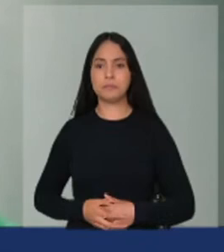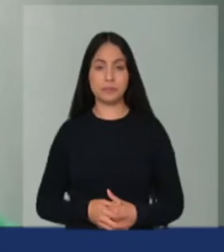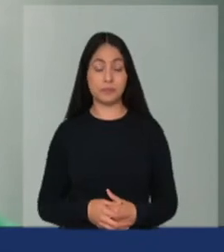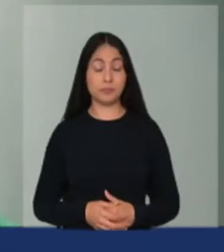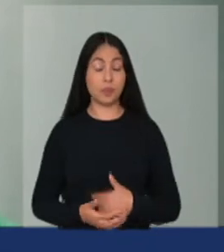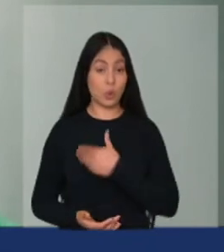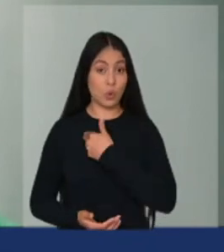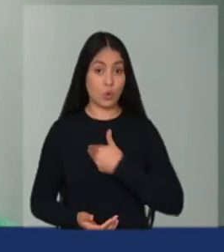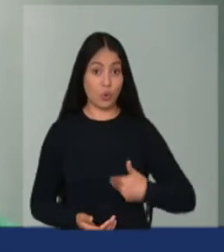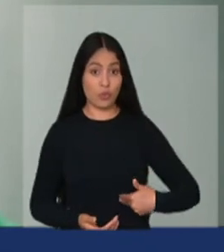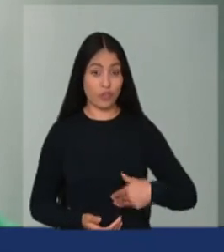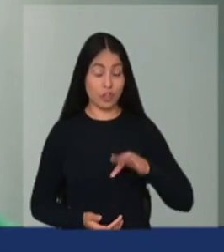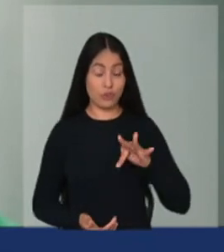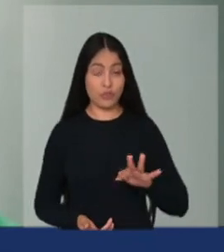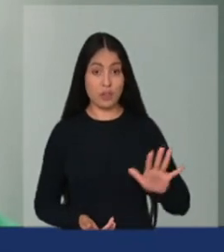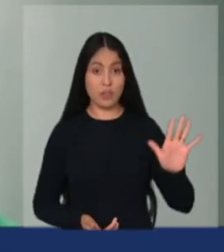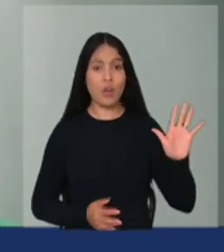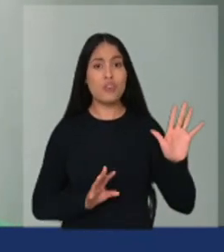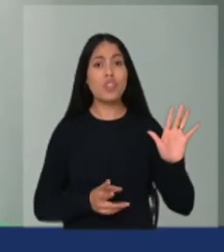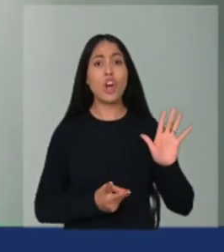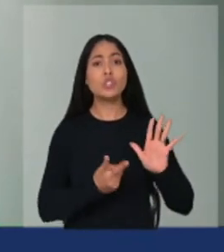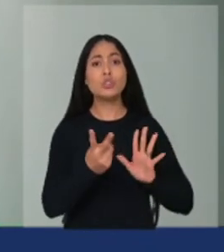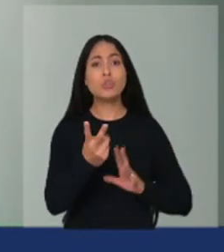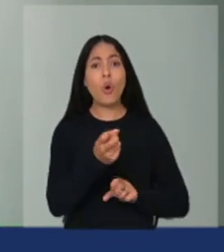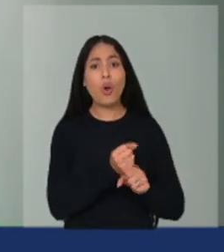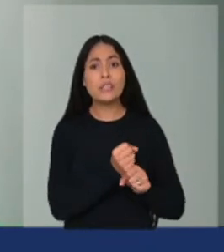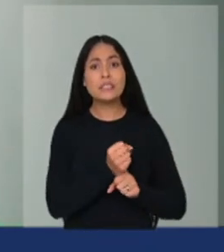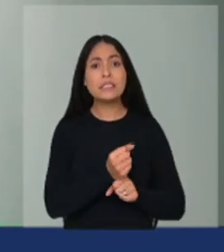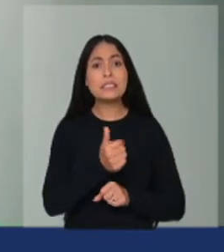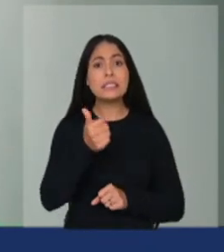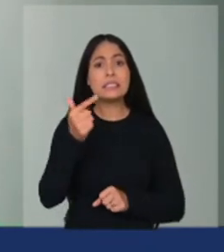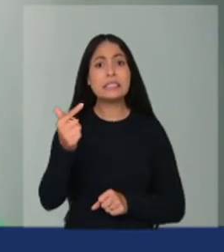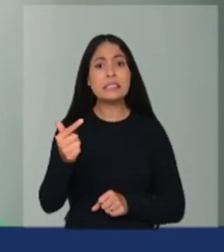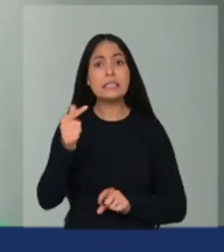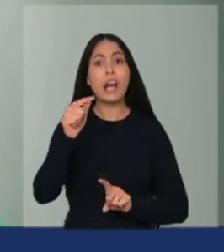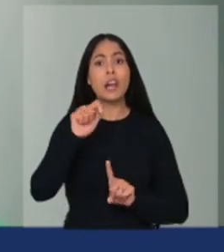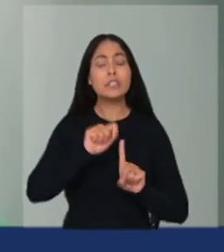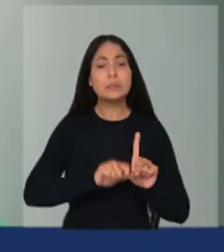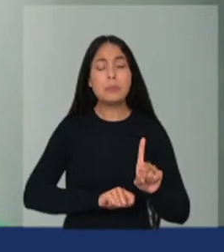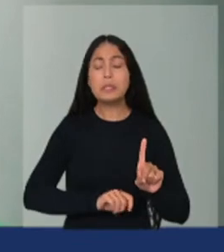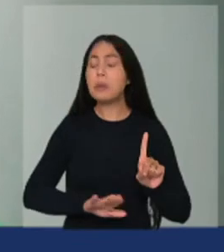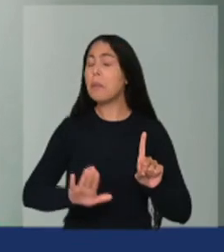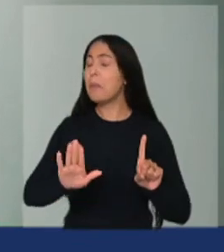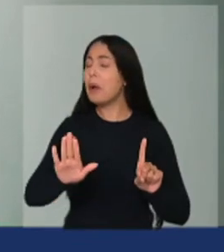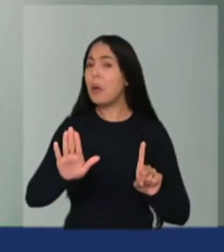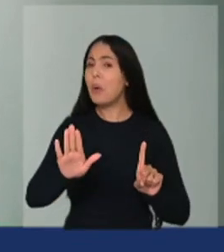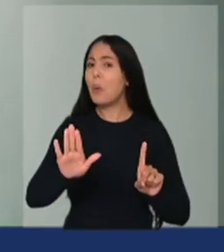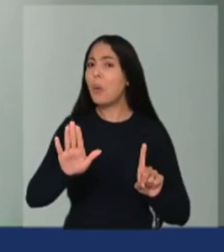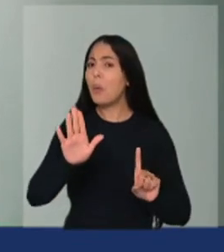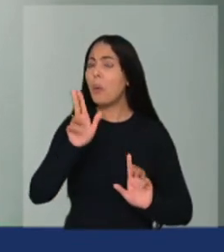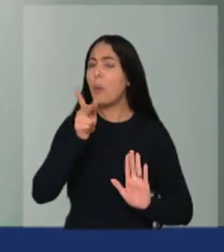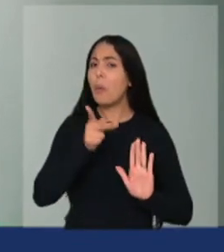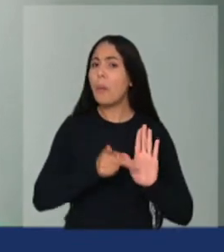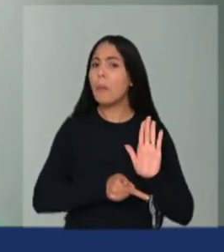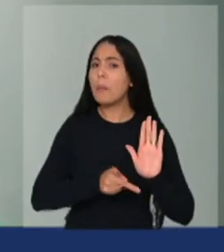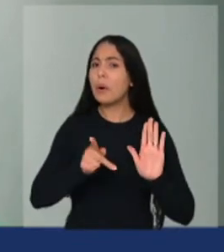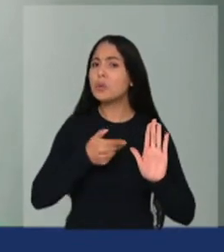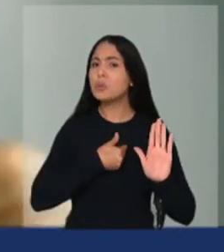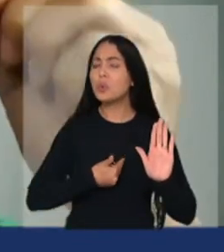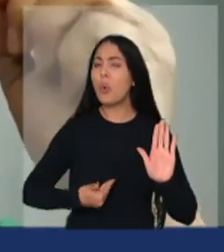CAMPANHA DE VACINAÇÃO QUE SE ARRASTA E UM PRESIDENTE IRRESPONSÁVEL, INCOMPETENTE E OMISSO QUE NÃO COMPROU AS